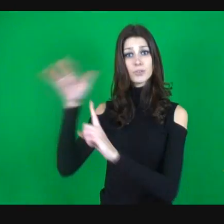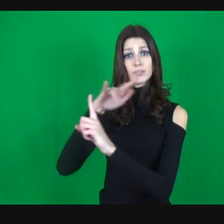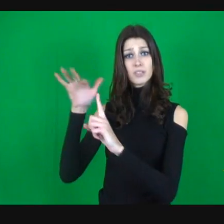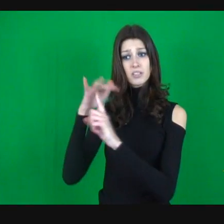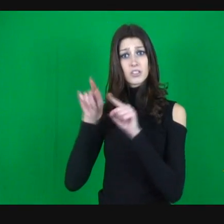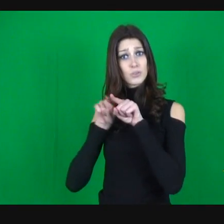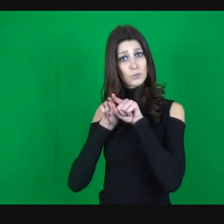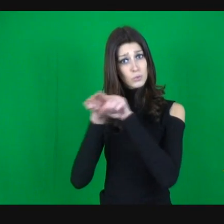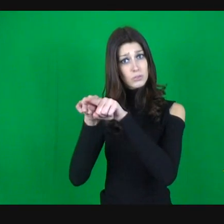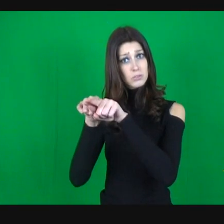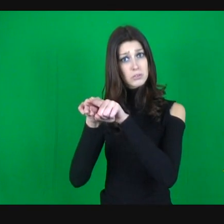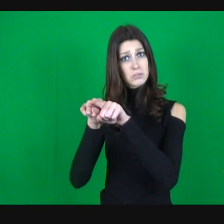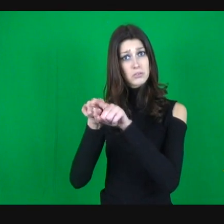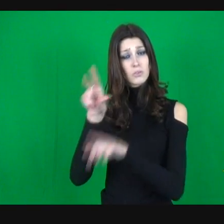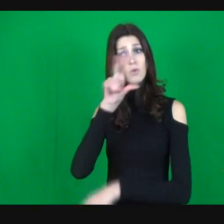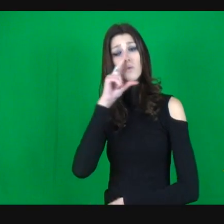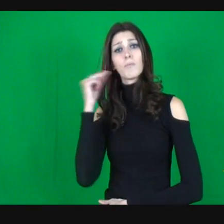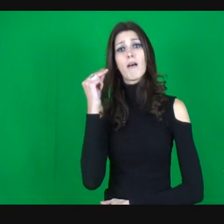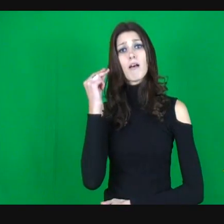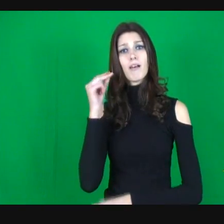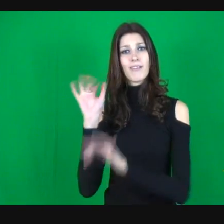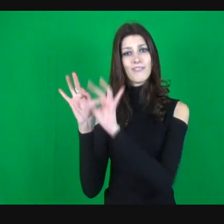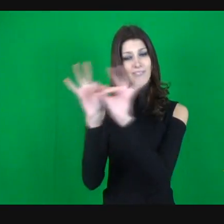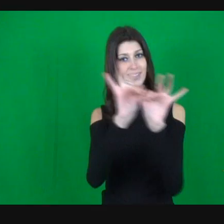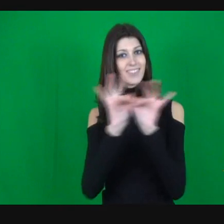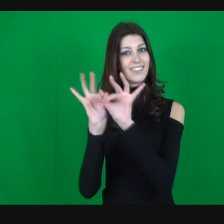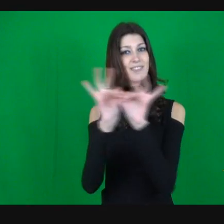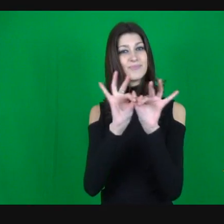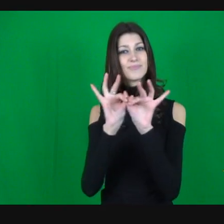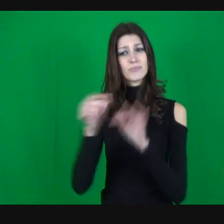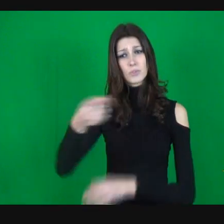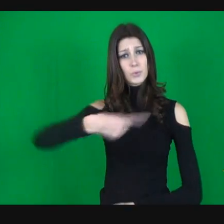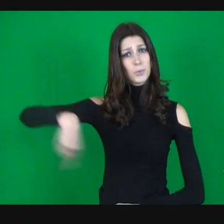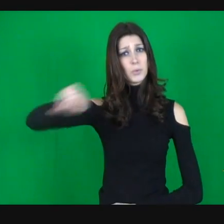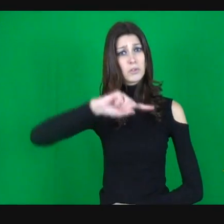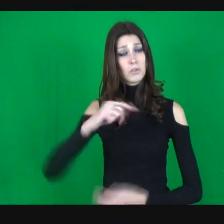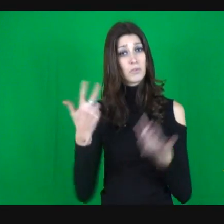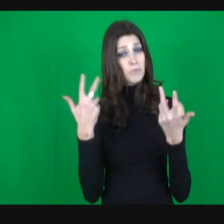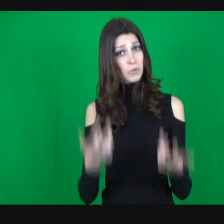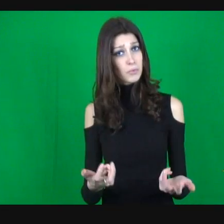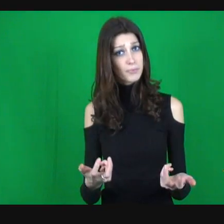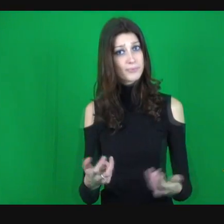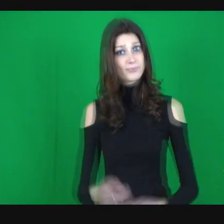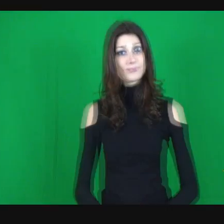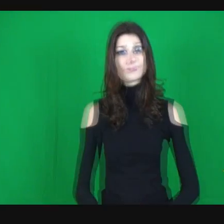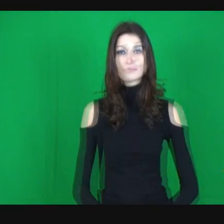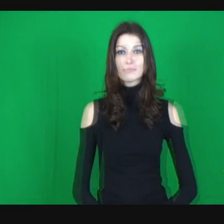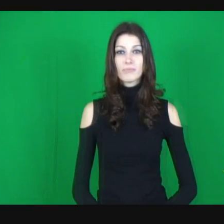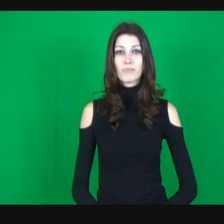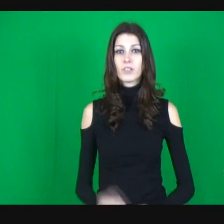Voulons-nous une société plus juste, plus humaine, plus fraternelle ?